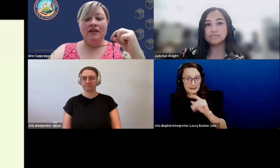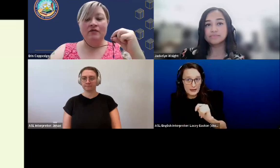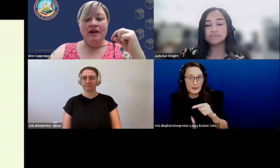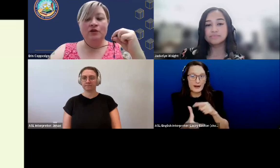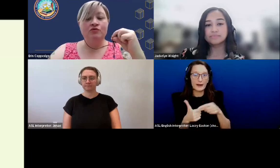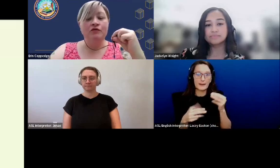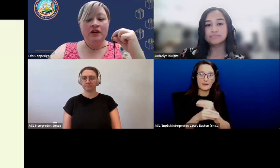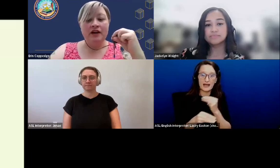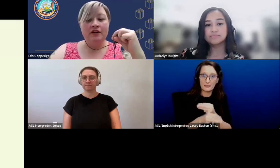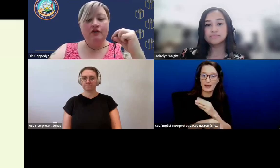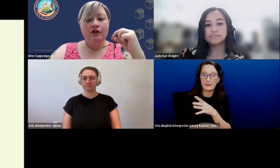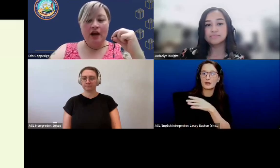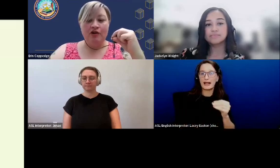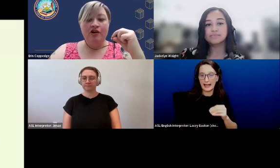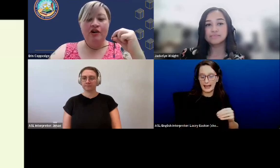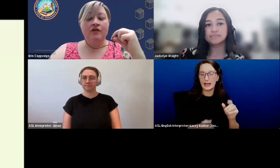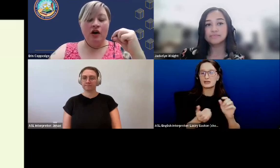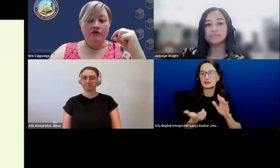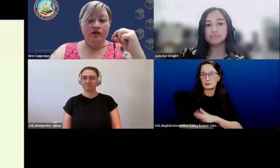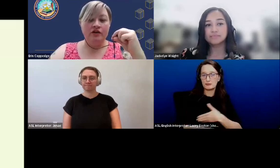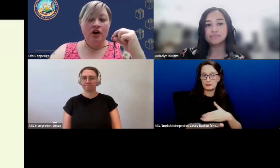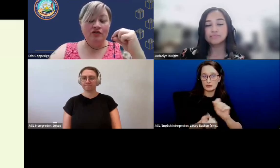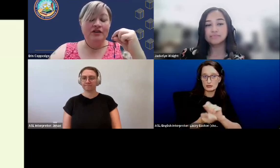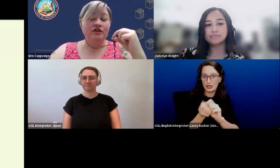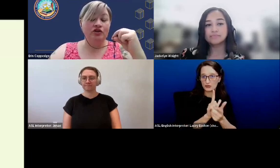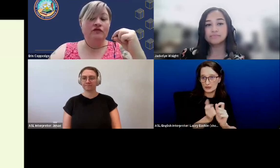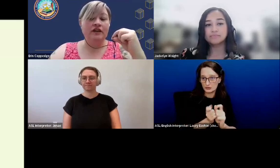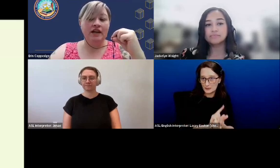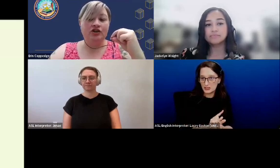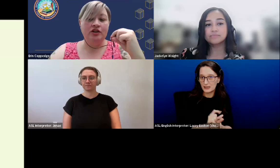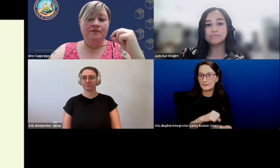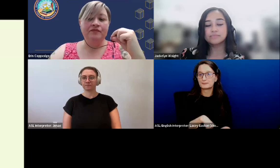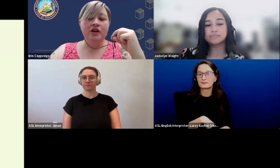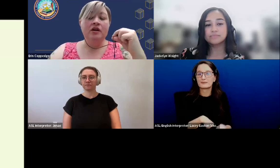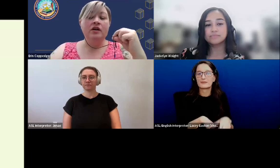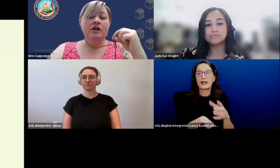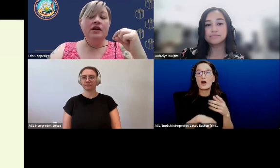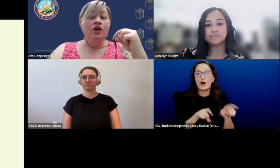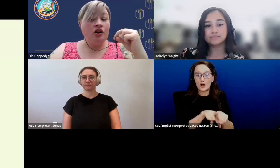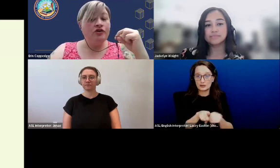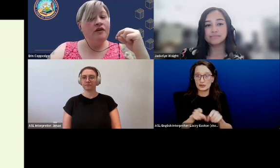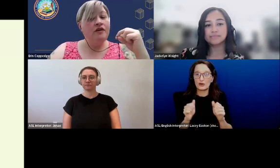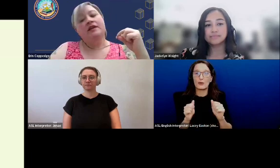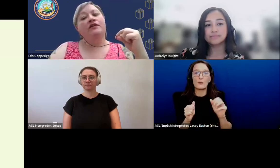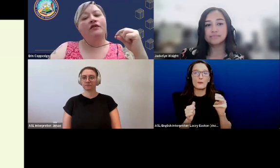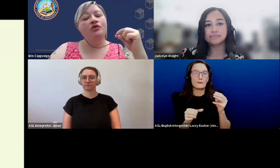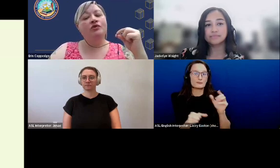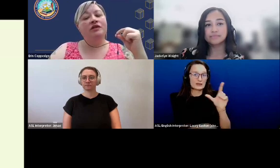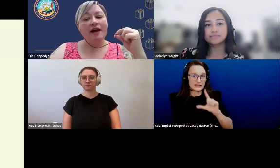corrección literaria y matemática para la certificación de la Biblioteca del Congreso. Las personas encarceladas que